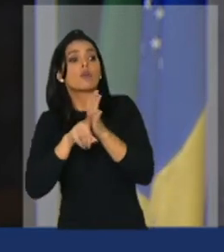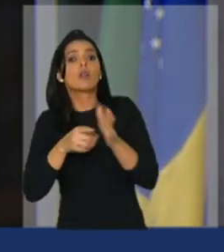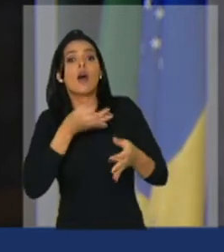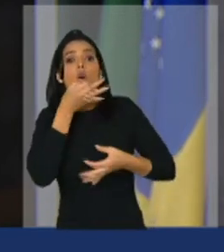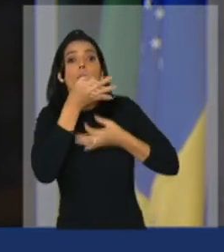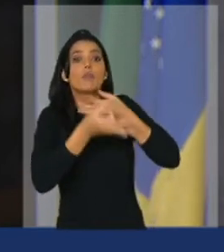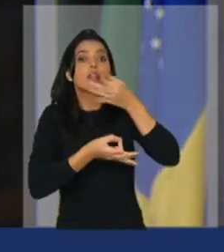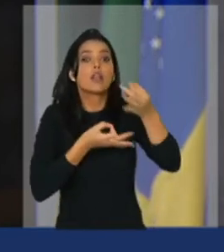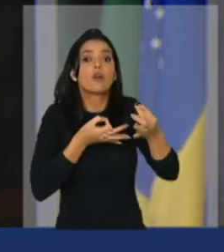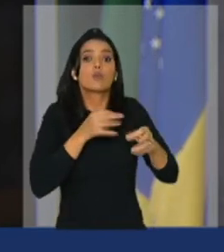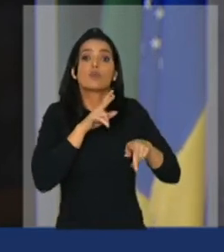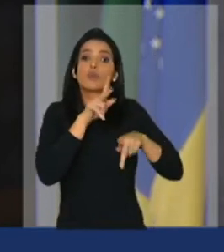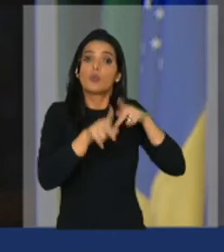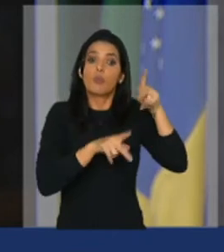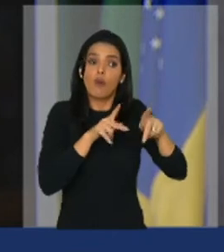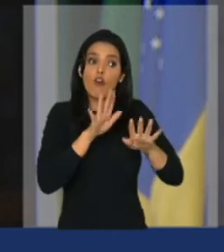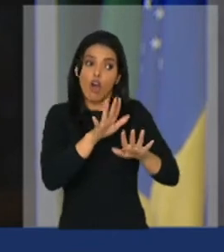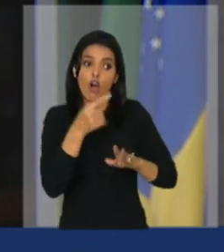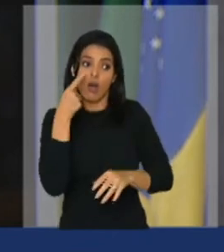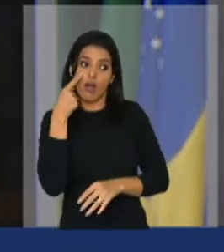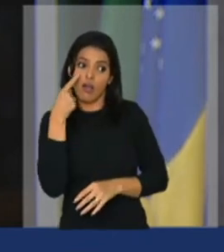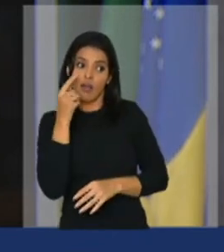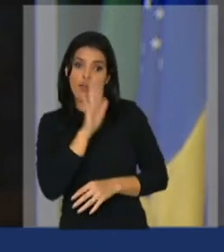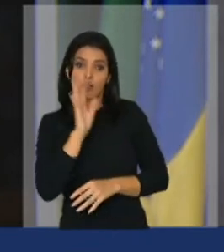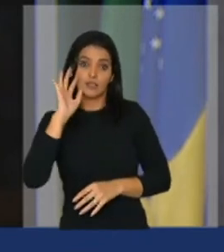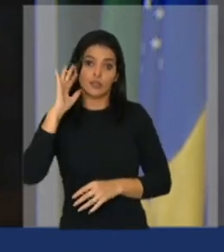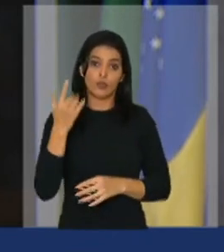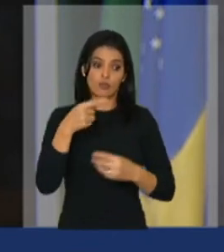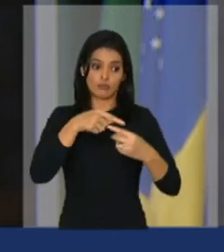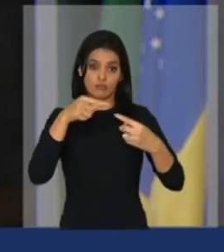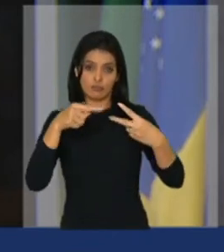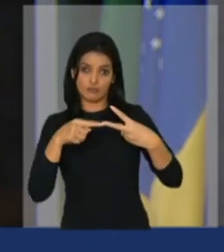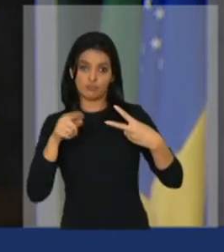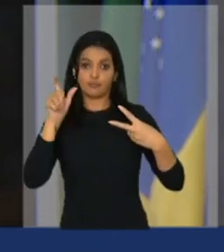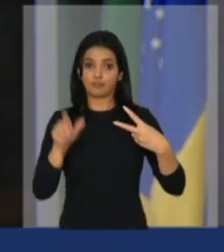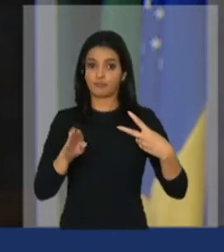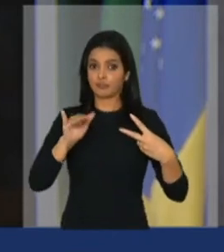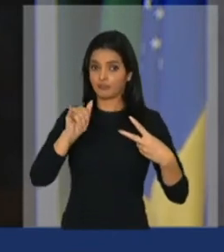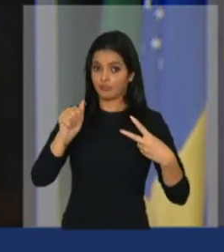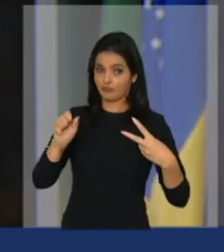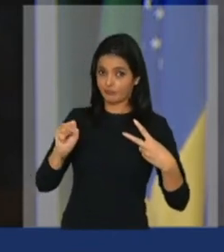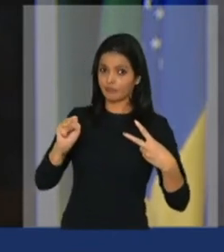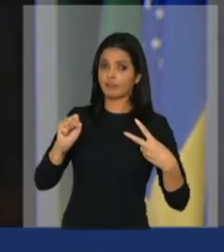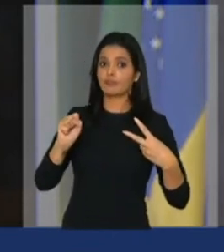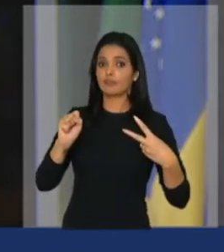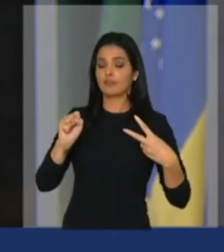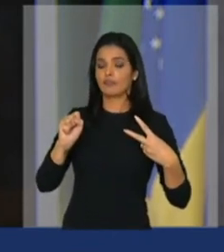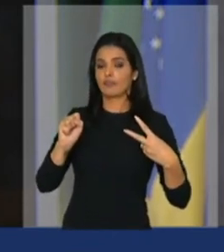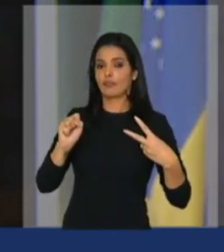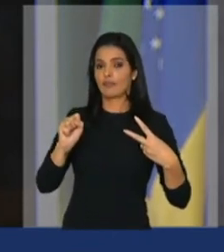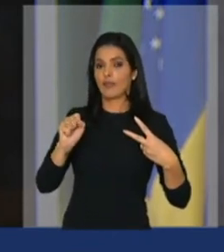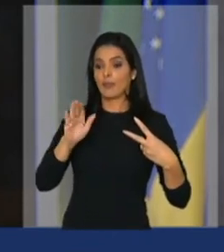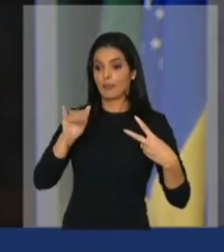MAS CONSULTAR A POPULAÇÃO... ALTERNATIVA FOR ENCONTRADA PELA. [INTERMITÊNCIA DE ÁUDIO] DEPUTADA FEDERAL BIA KICIS, QUE CONSEGUIU AS